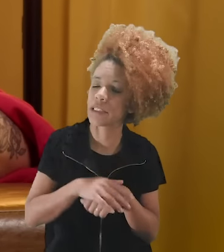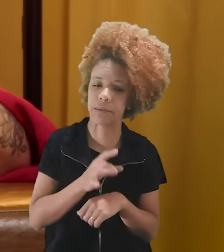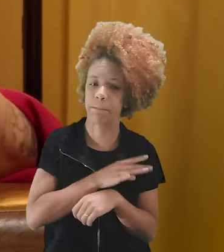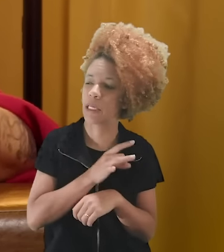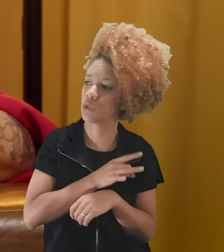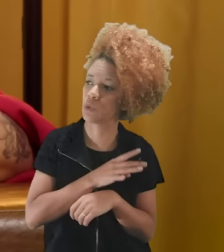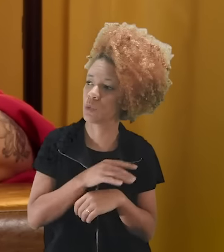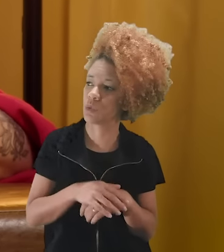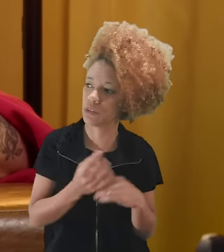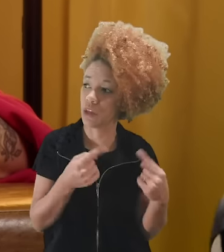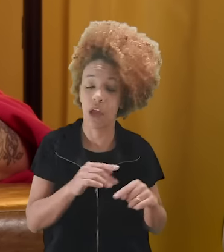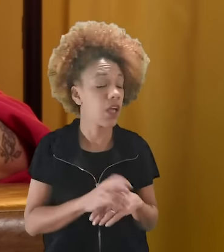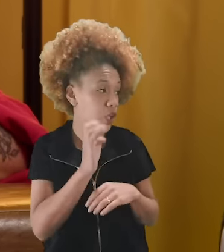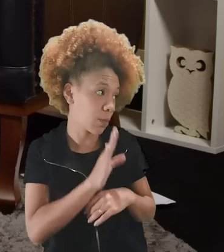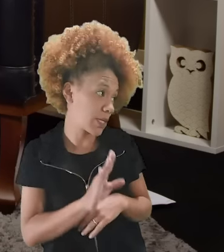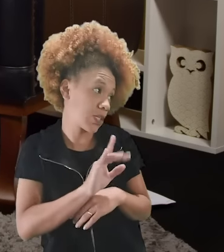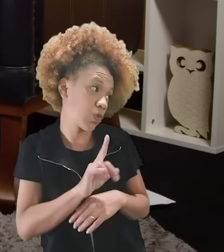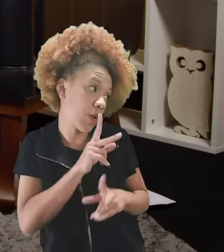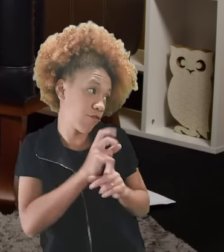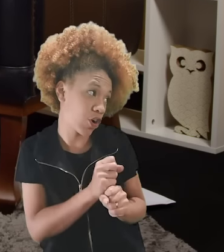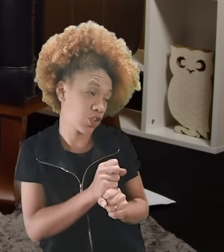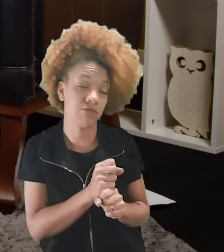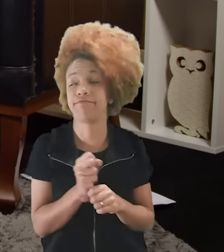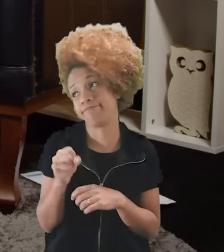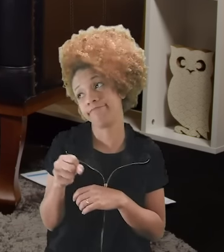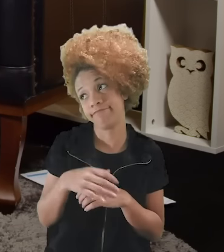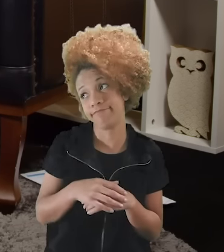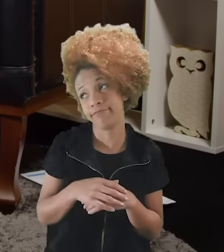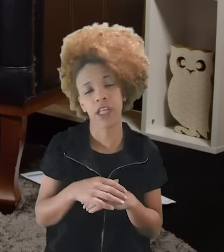coloca medo nos seus adversários o Brasil não é um país tão forte não é fica mais com a Coreia